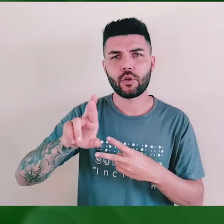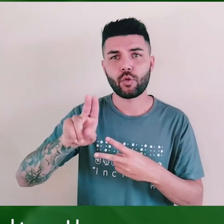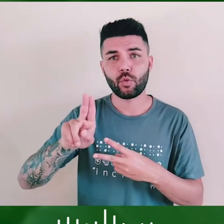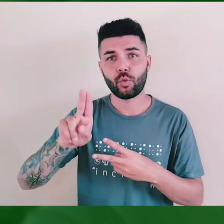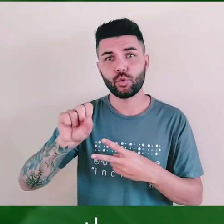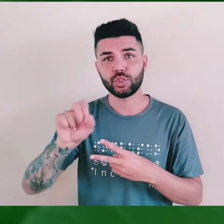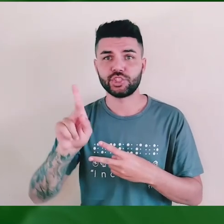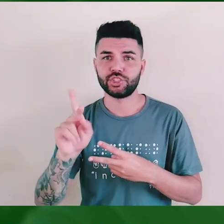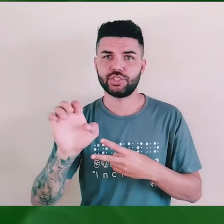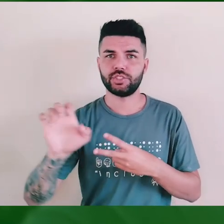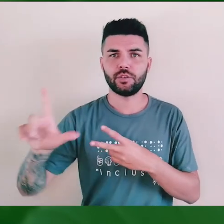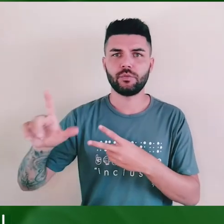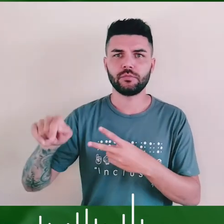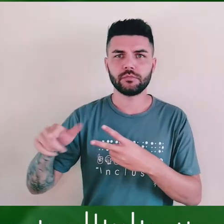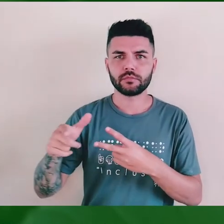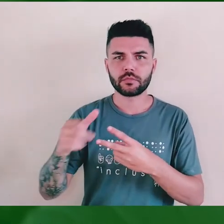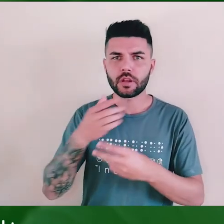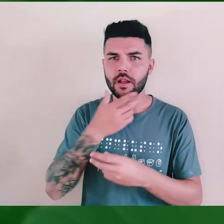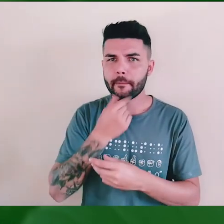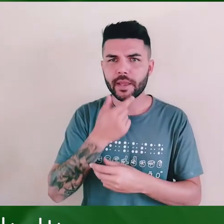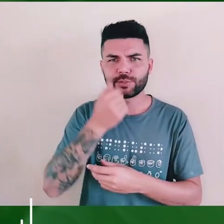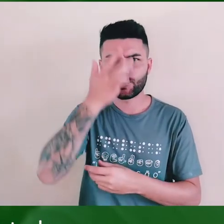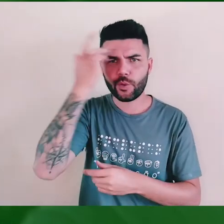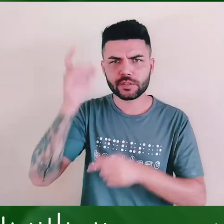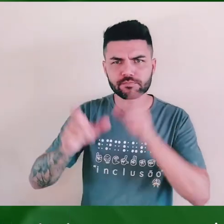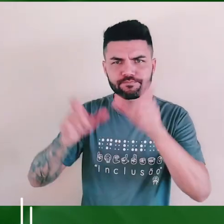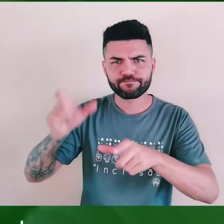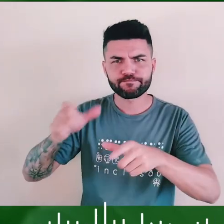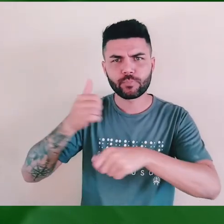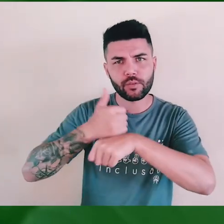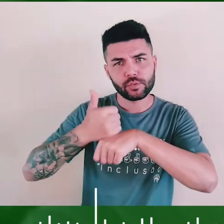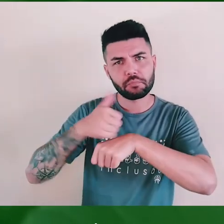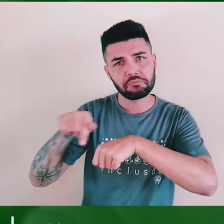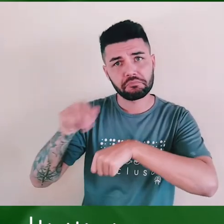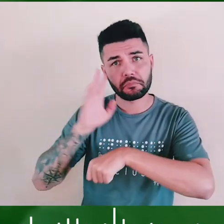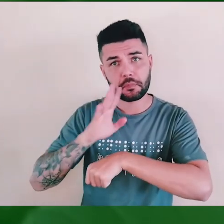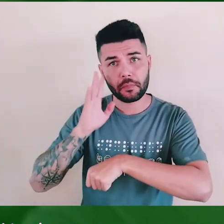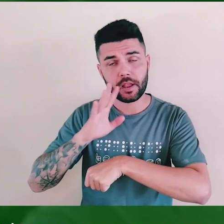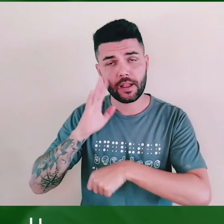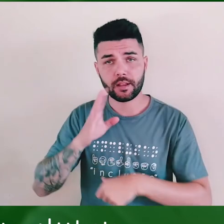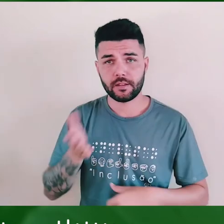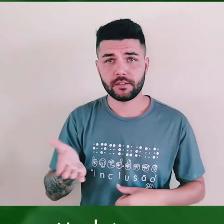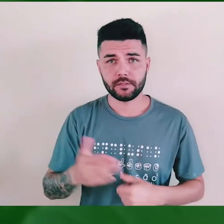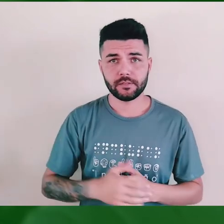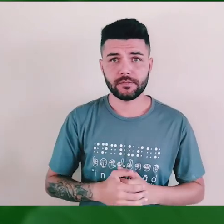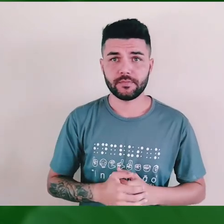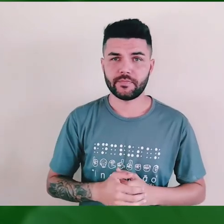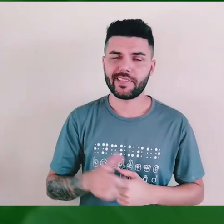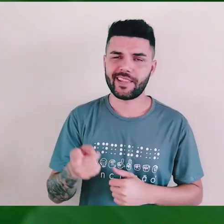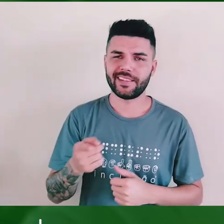ali da região, de muita qualidade. Gabriel: A Sophia perguntou: Messi ou Cristiano Ronaldo?